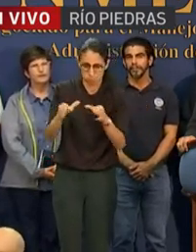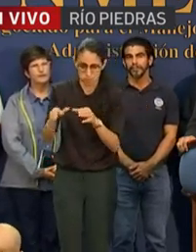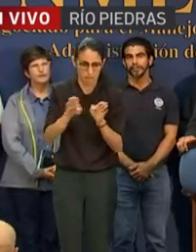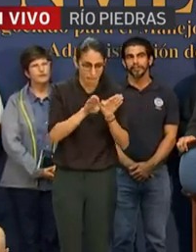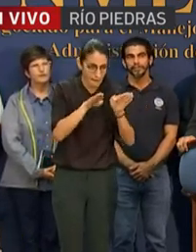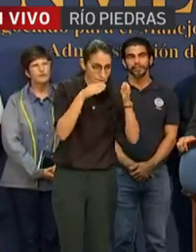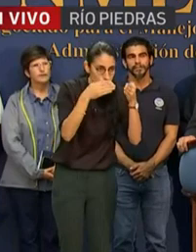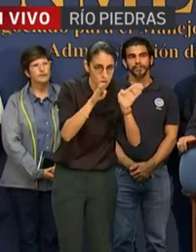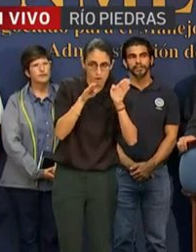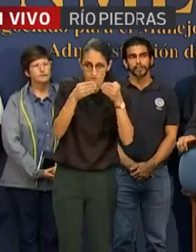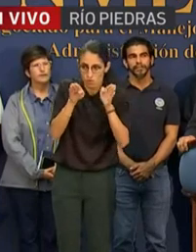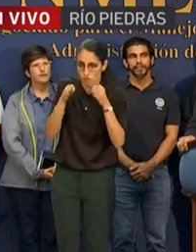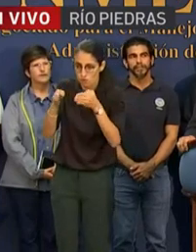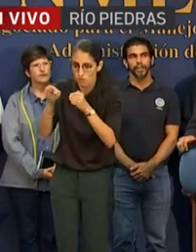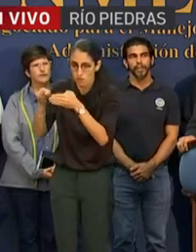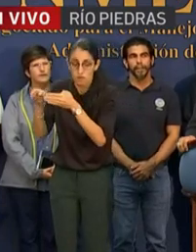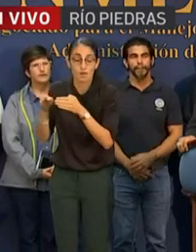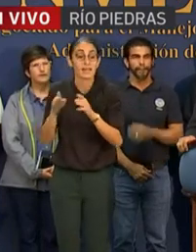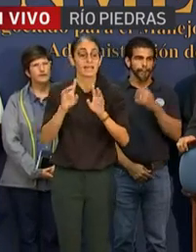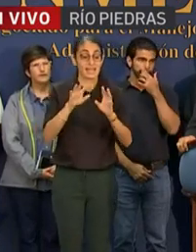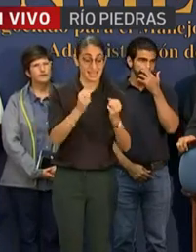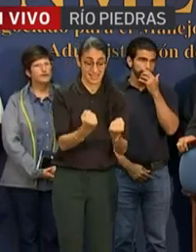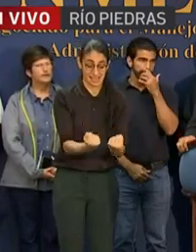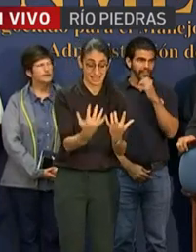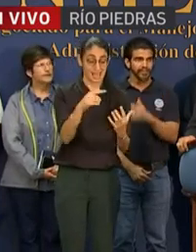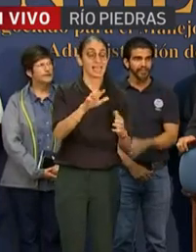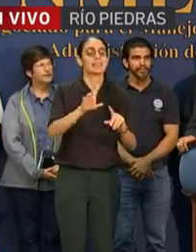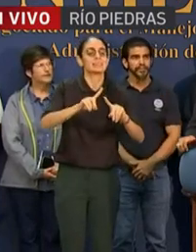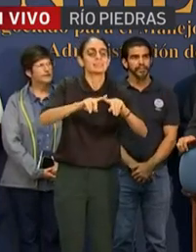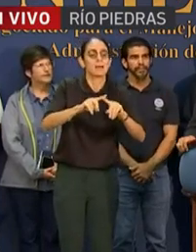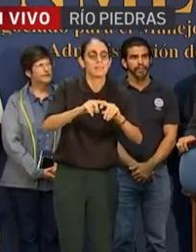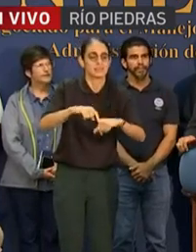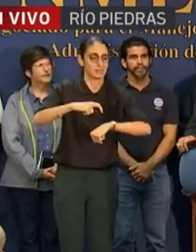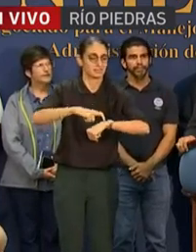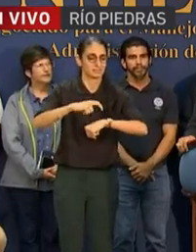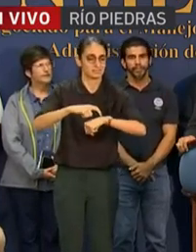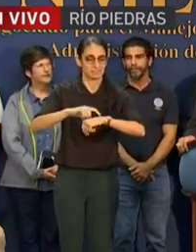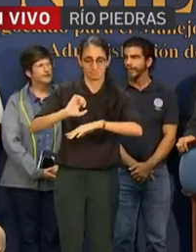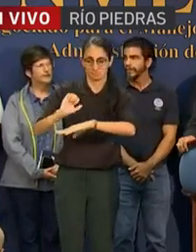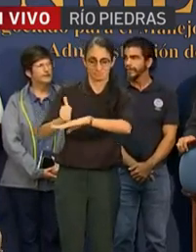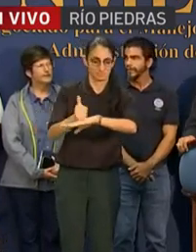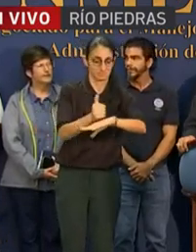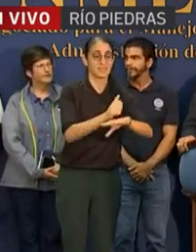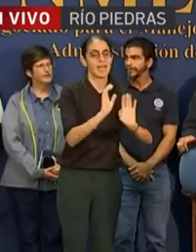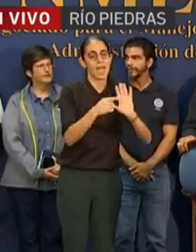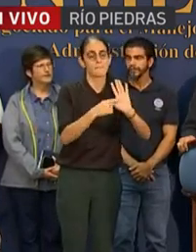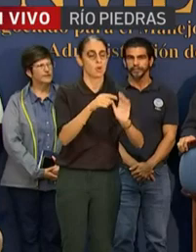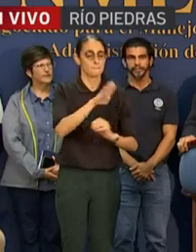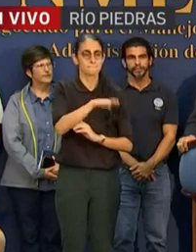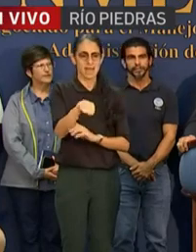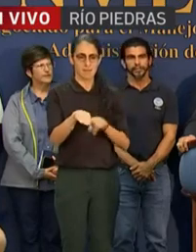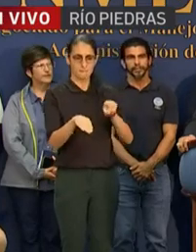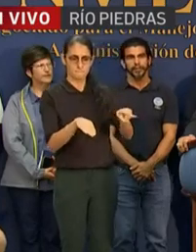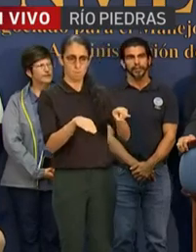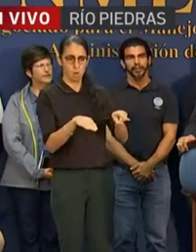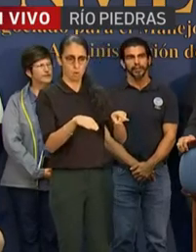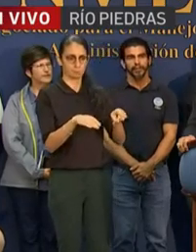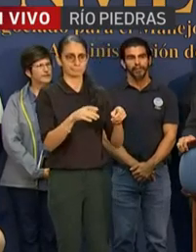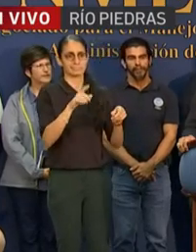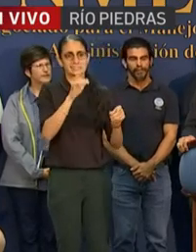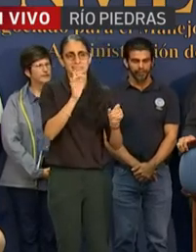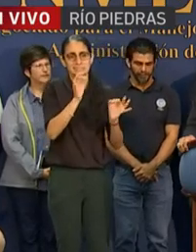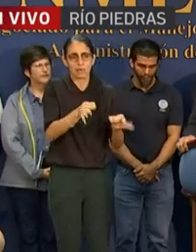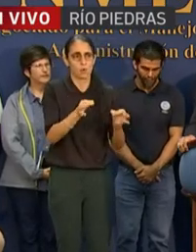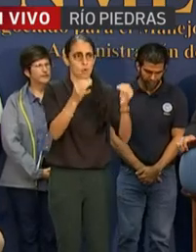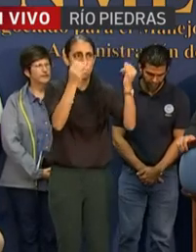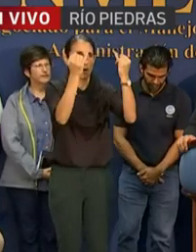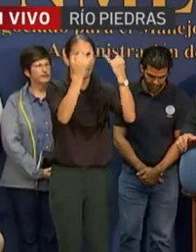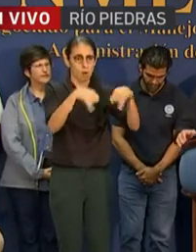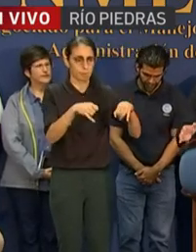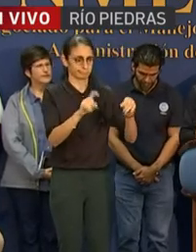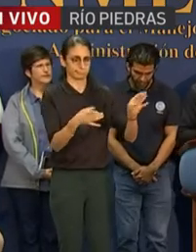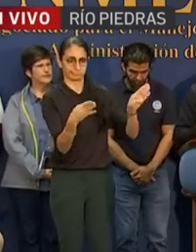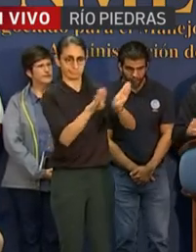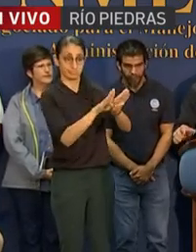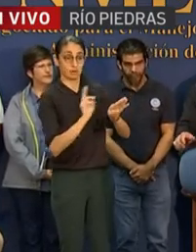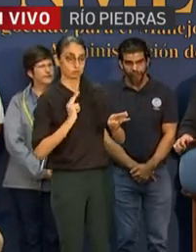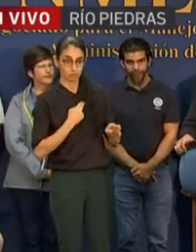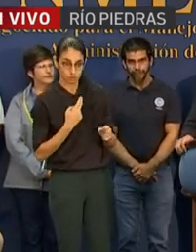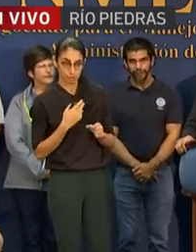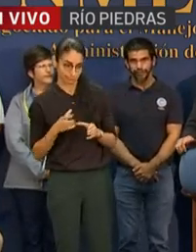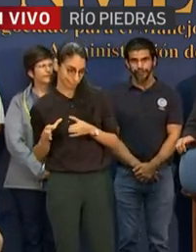TAMBIÉN LO HACE UN EQUIPO DE